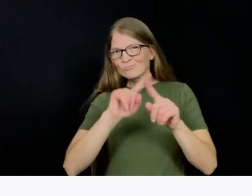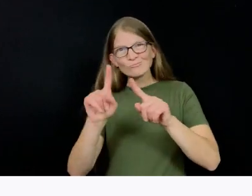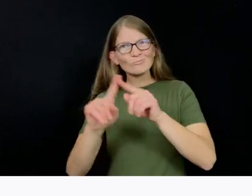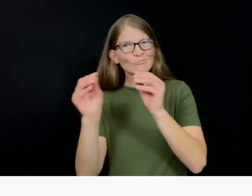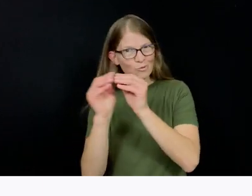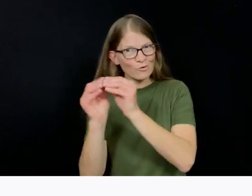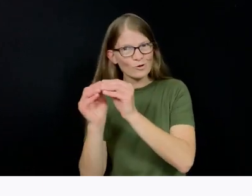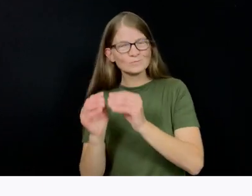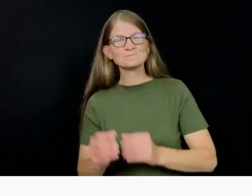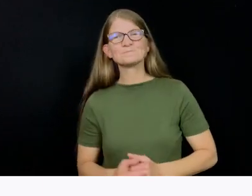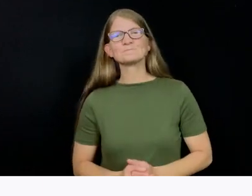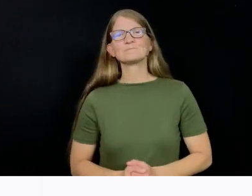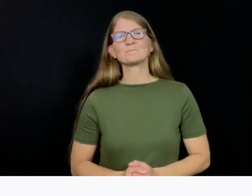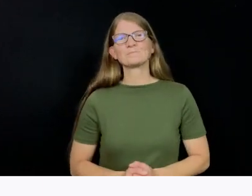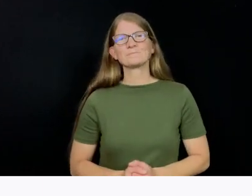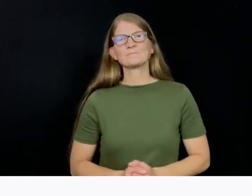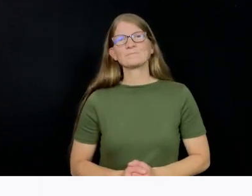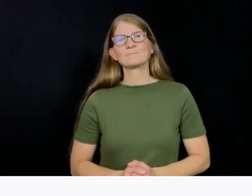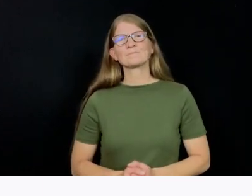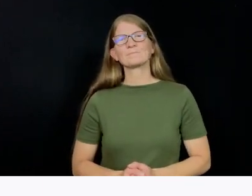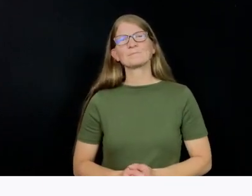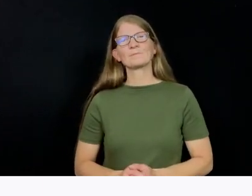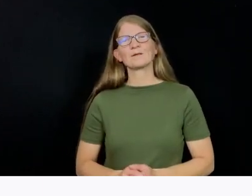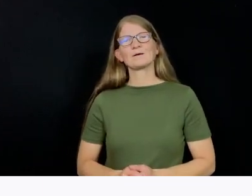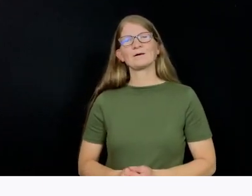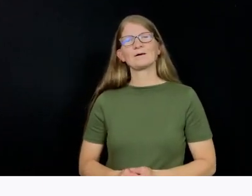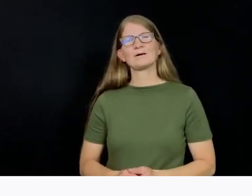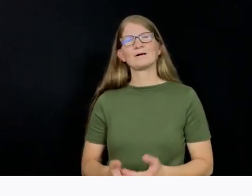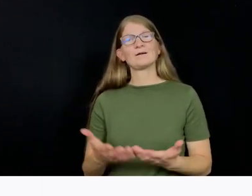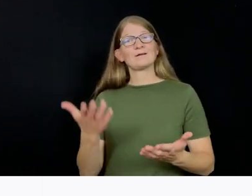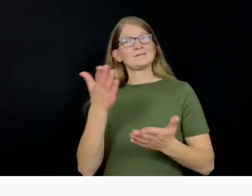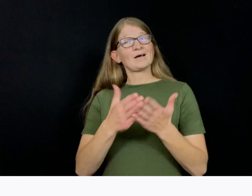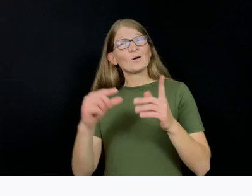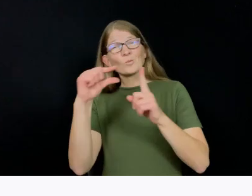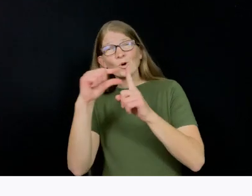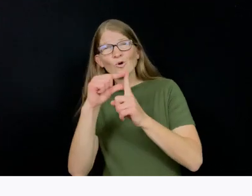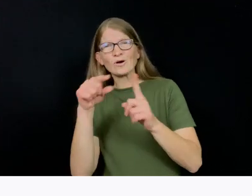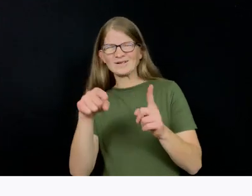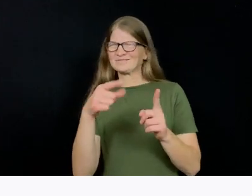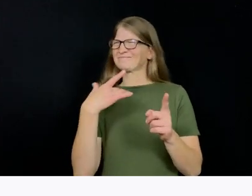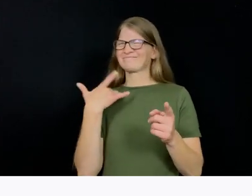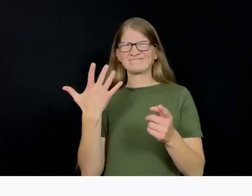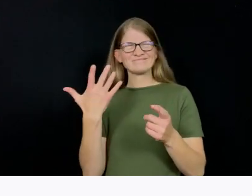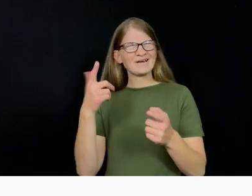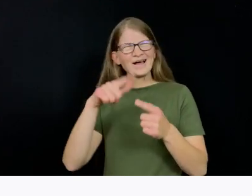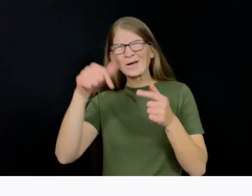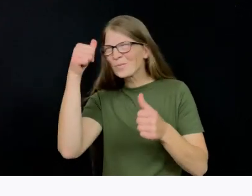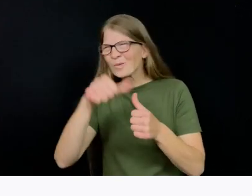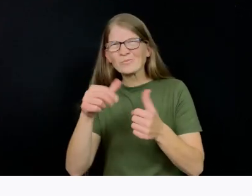لدينا جميعًا تلك الكلمات التي مهما حاولنا لا يمكننا تذكر كيفية تهجئتها